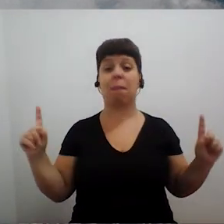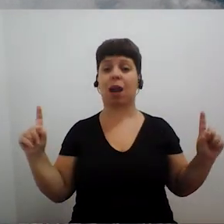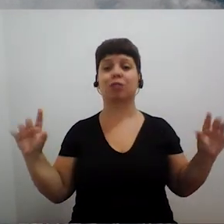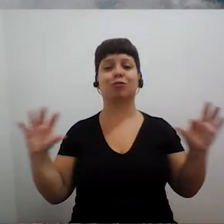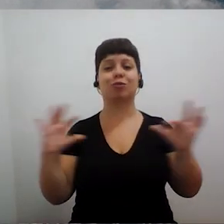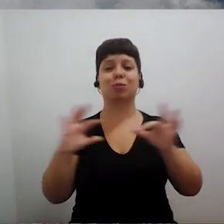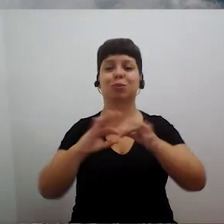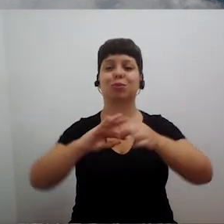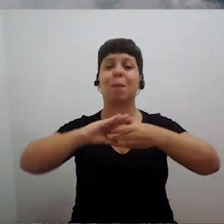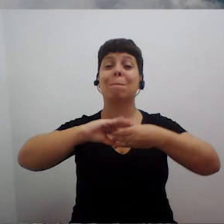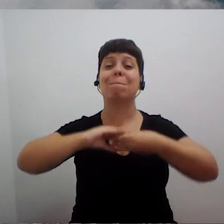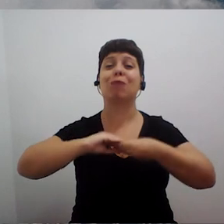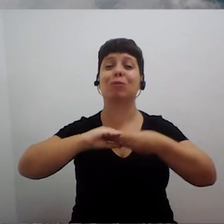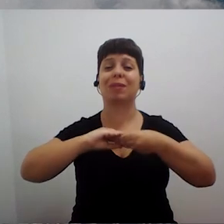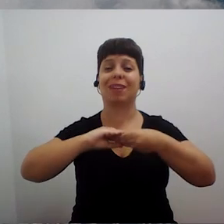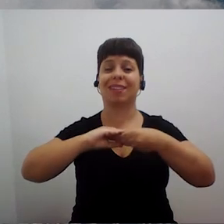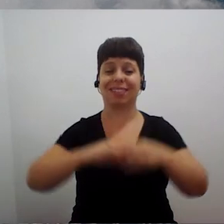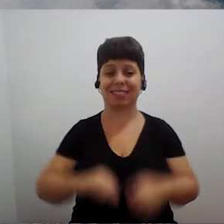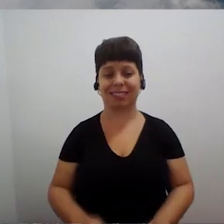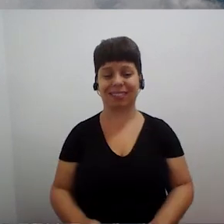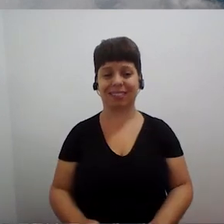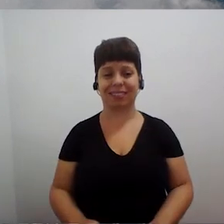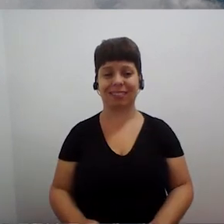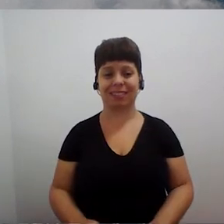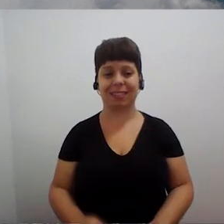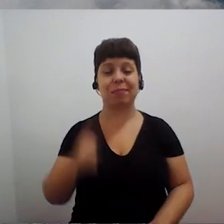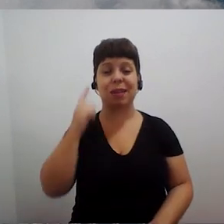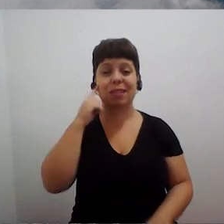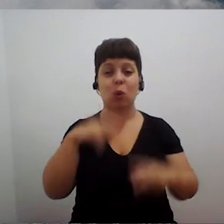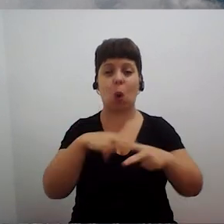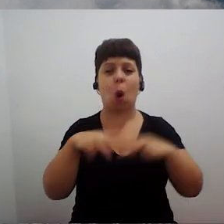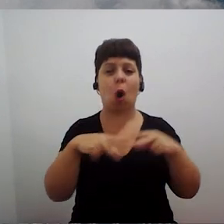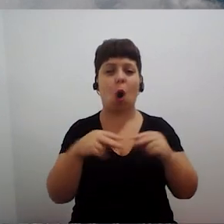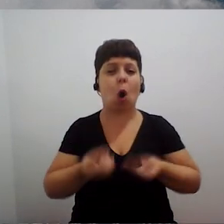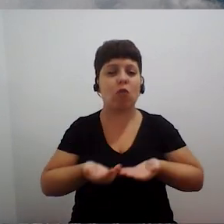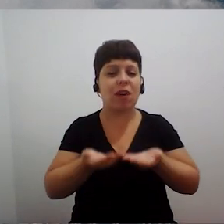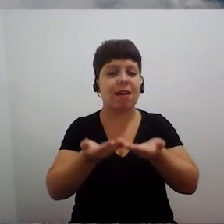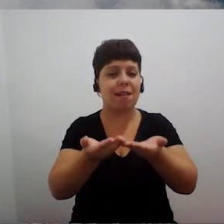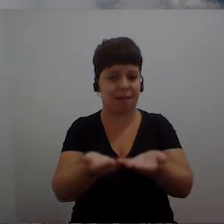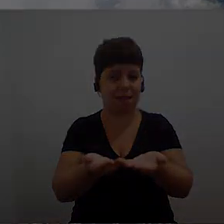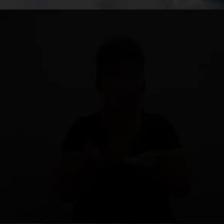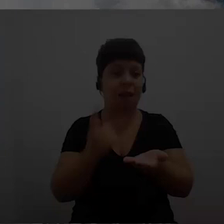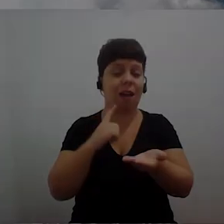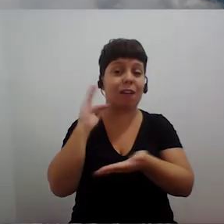pensando nas oferendas com a fé que nos legaram os ancestrais, mas de forma equilibrada.